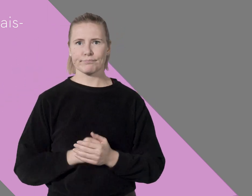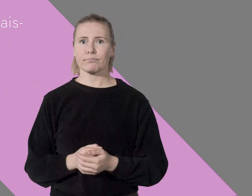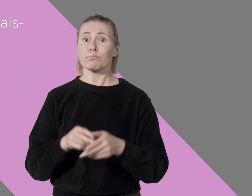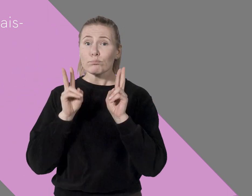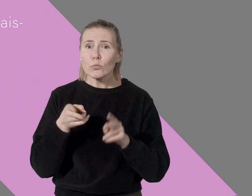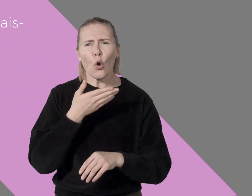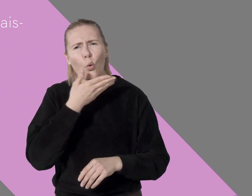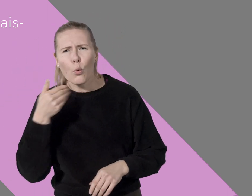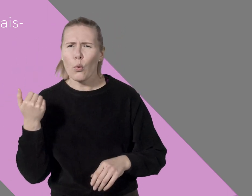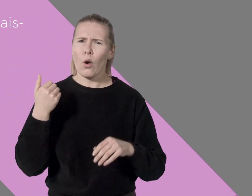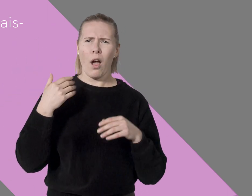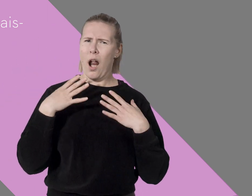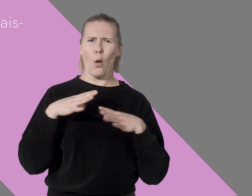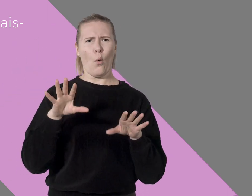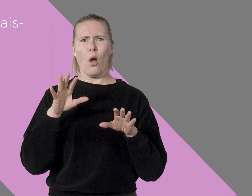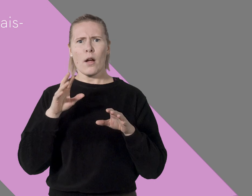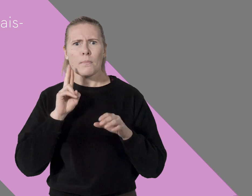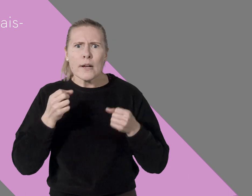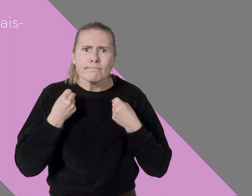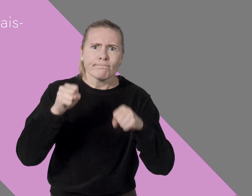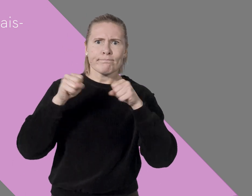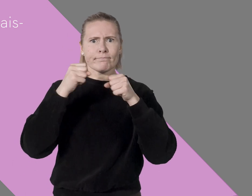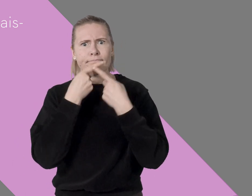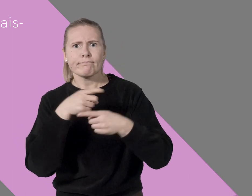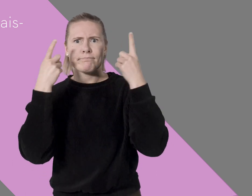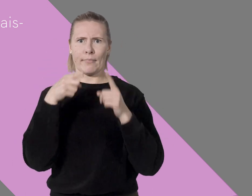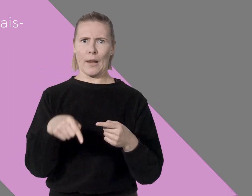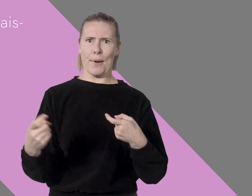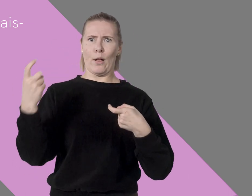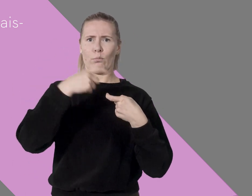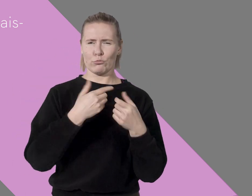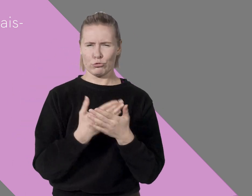Toiseksi hyväksikäyttötapausta ei ole haluttu aktiivisesti tuoda julkisuuteen -